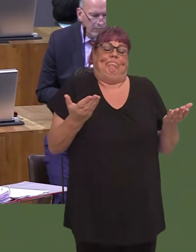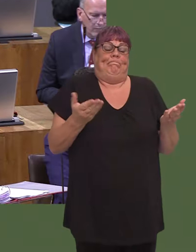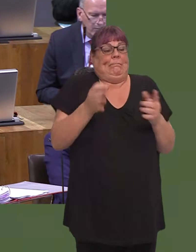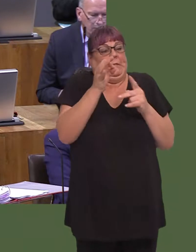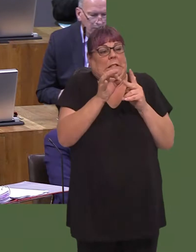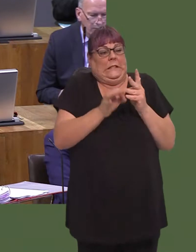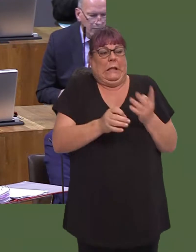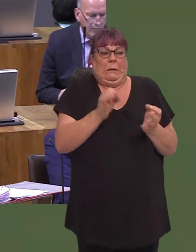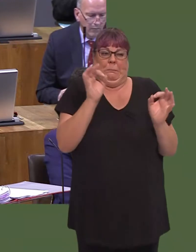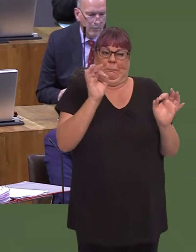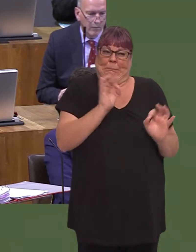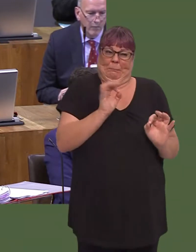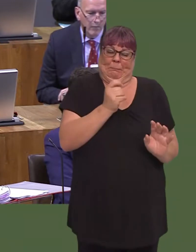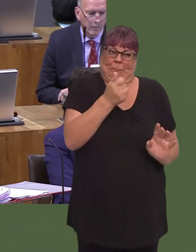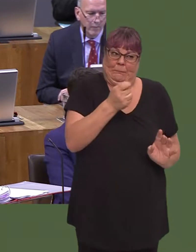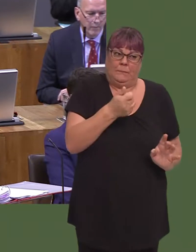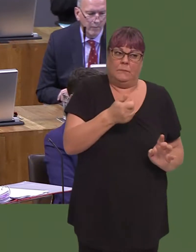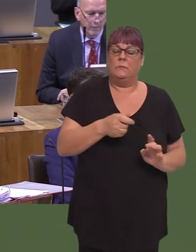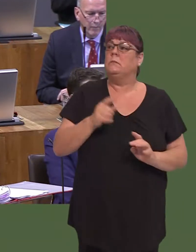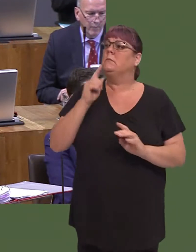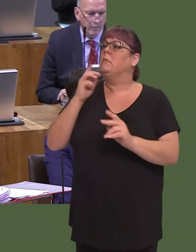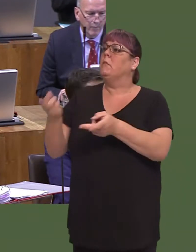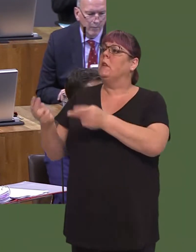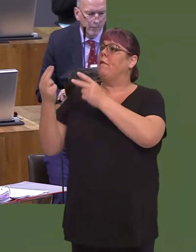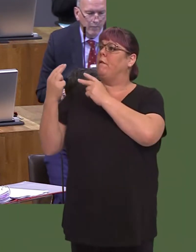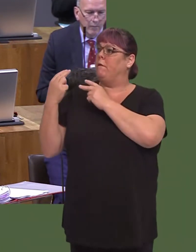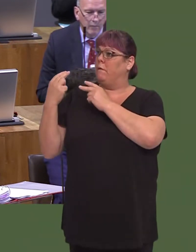‚ newid y system o gefnogaeth i fyfyrwyr. Byddai hynny'n rhywbeth hollol naturiol i'w